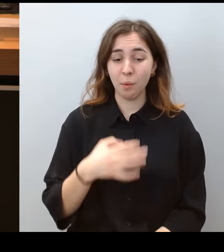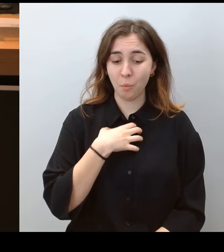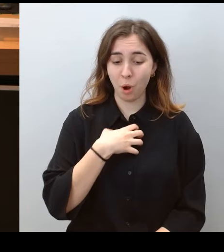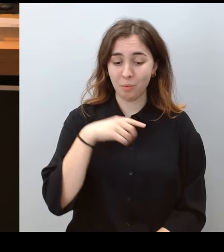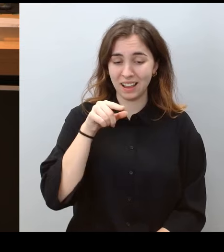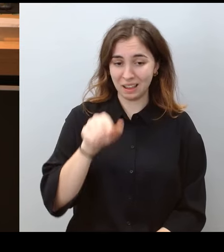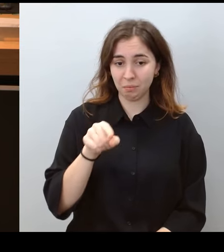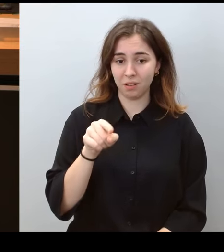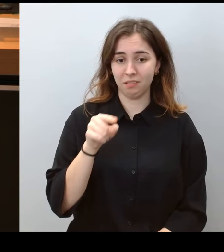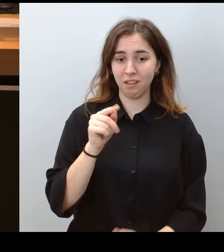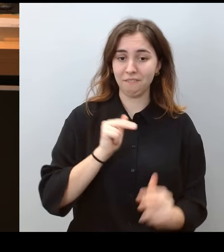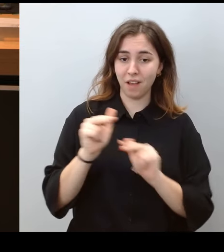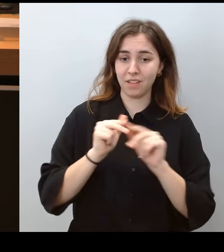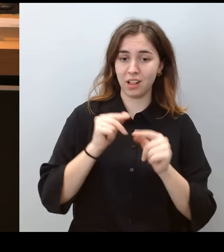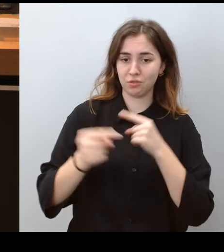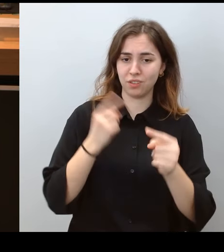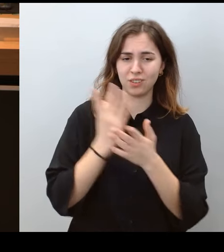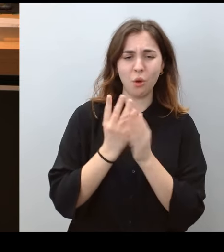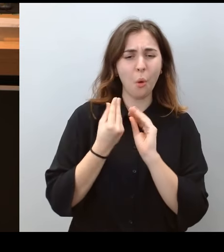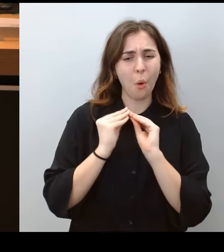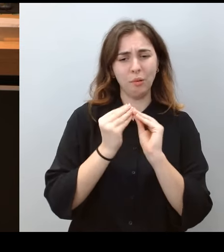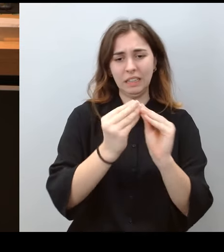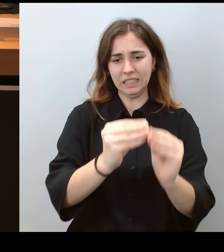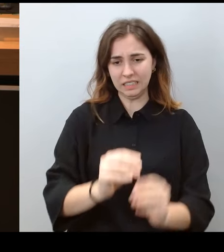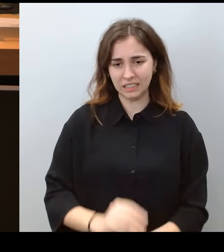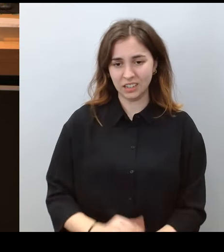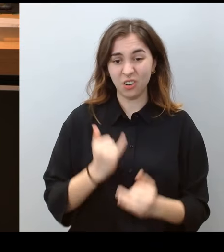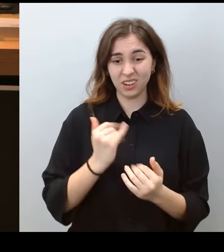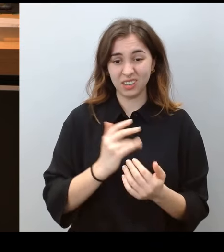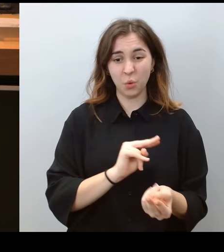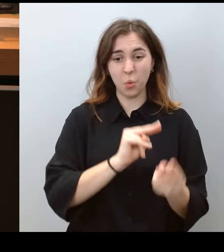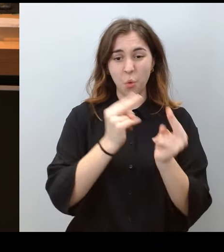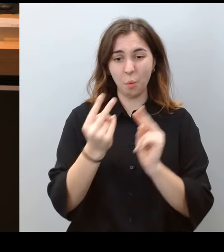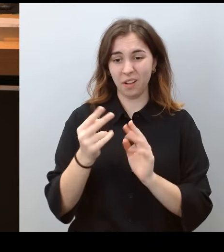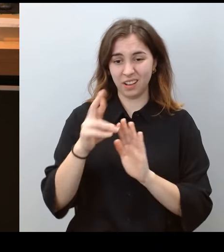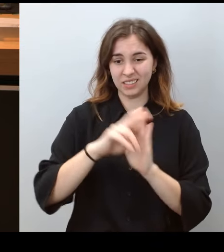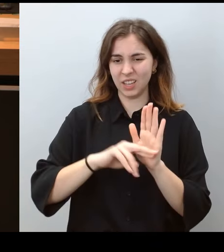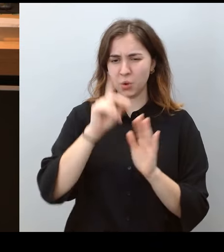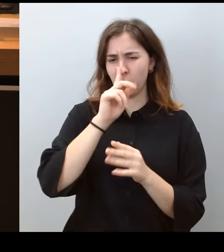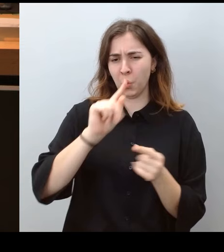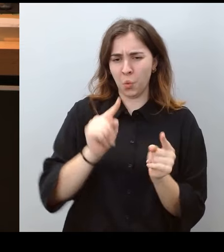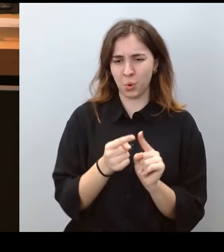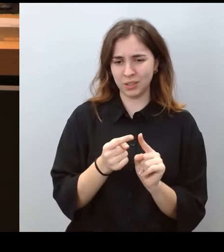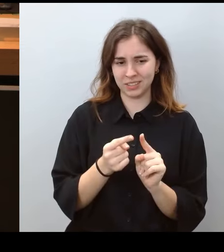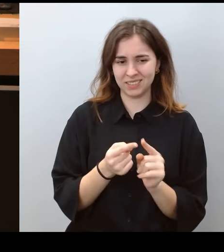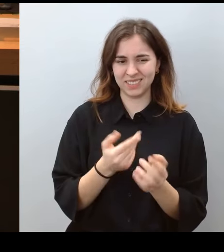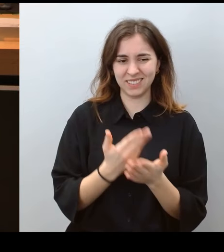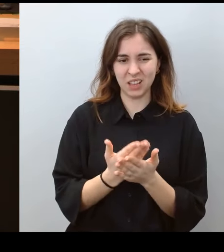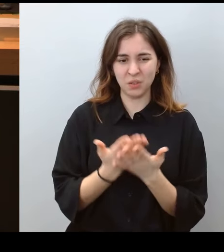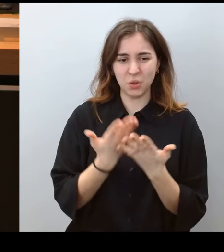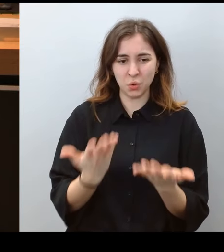kurze Übergangsregelung zu schaffen, dürfen nicht, aber können wie wir sehen, passieren.